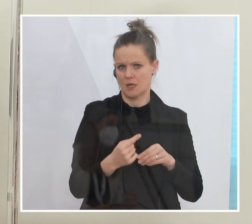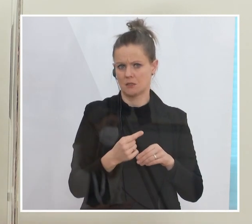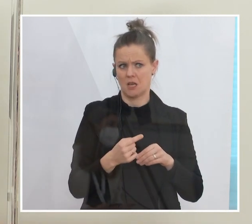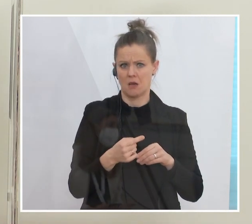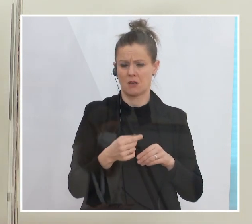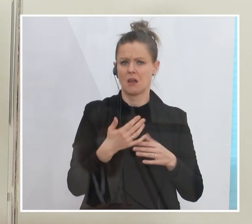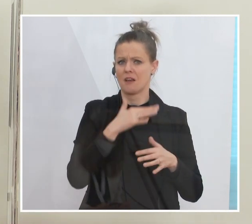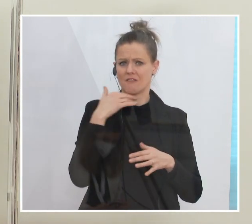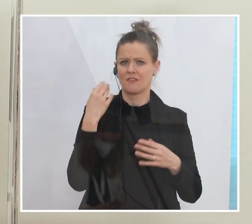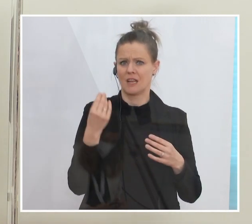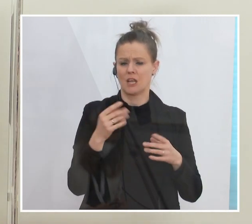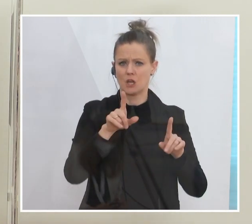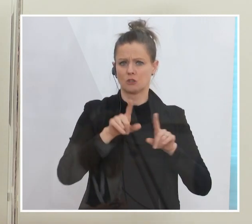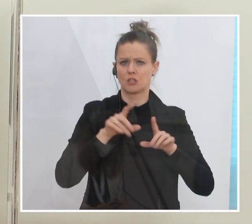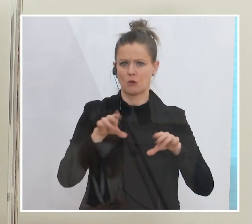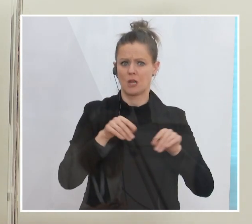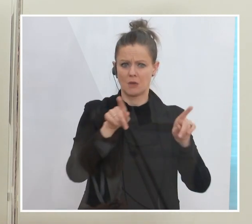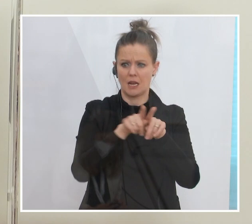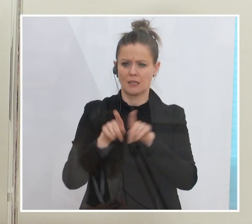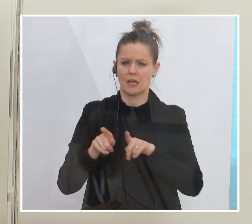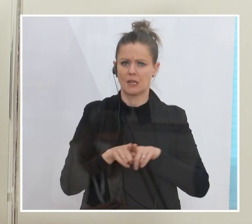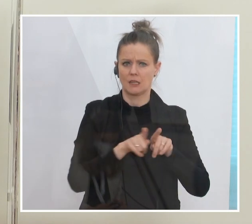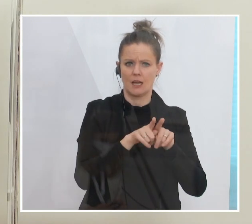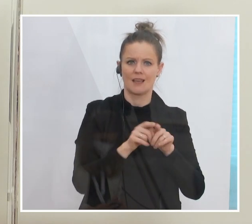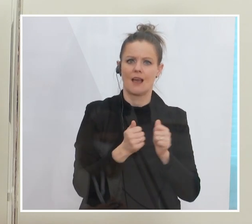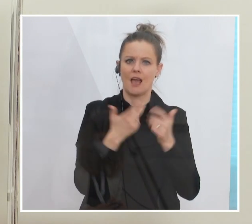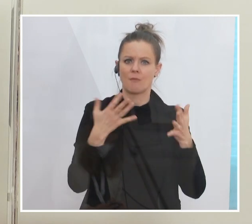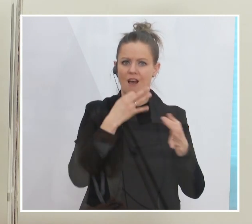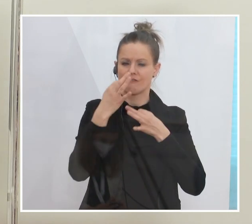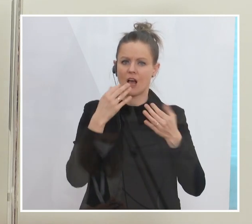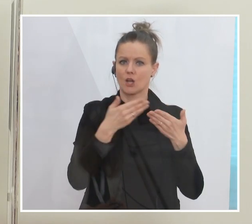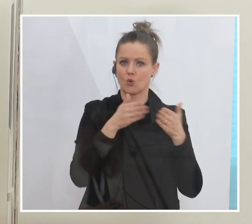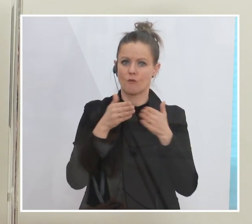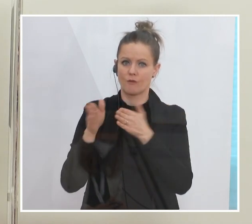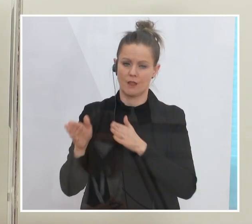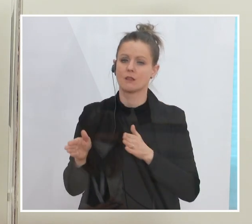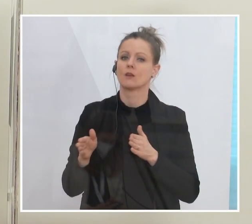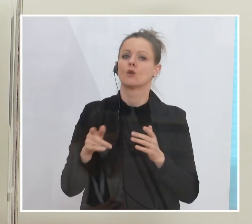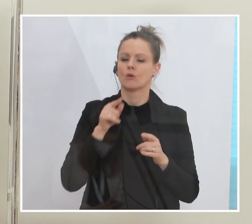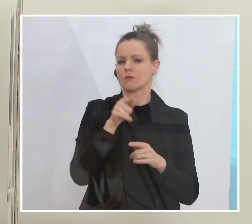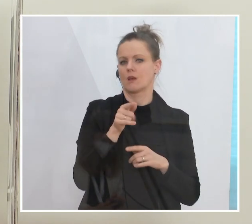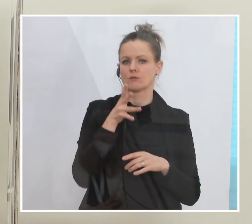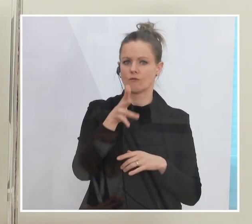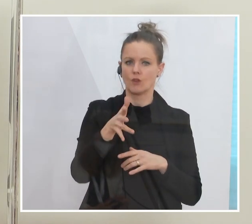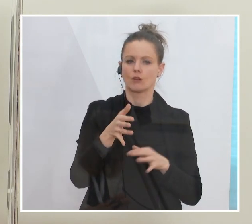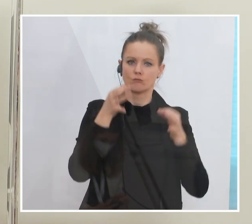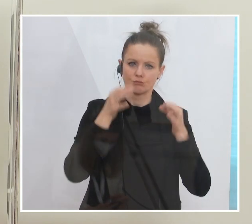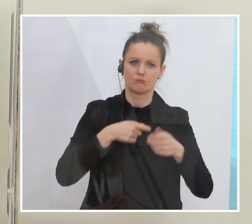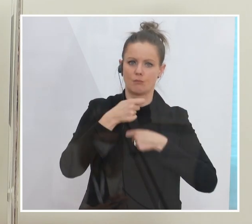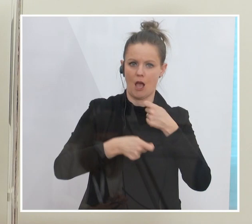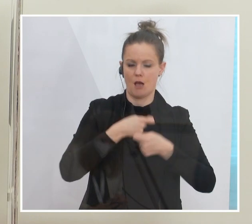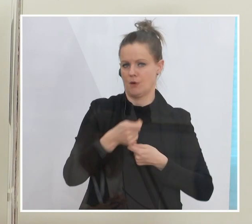und es tun sich mehrere Fragen auf, und das wird entsprechend behandelt werden. Was das